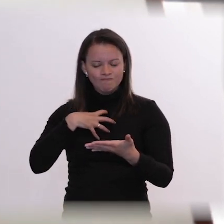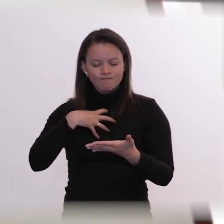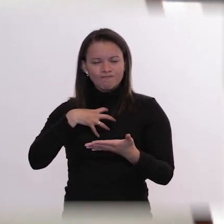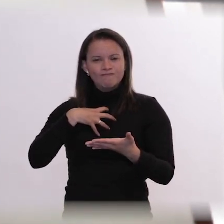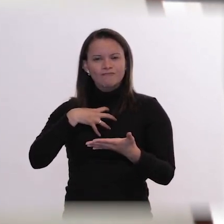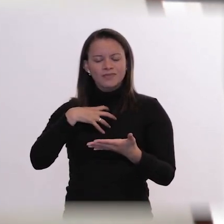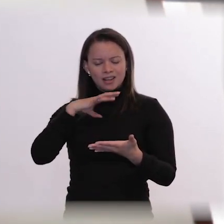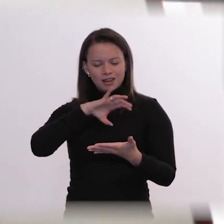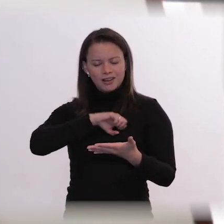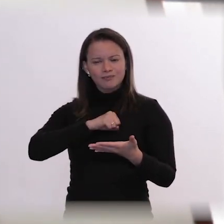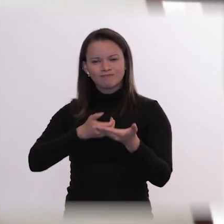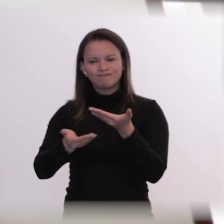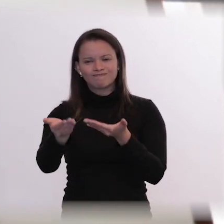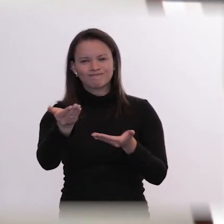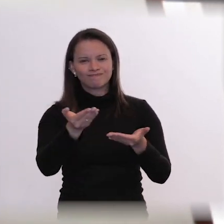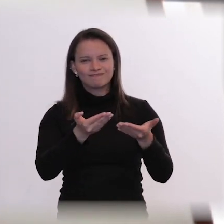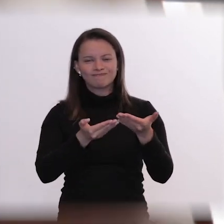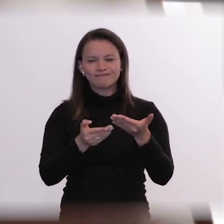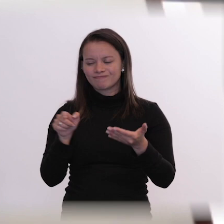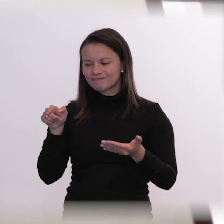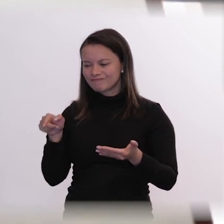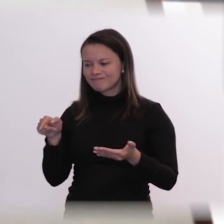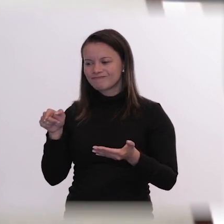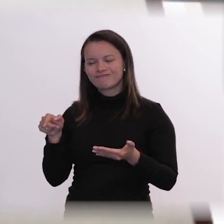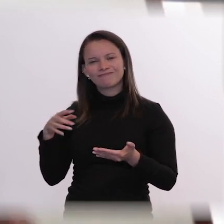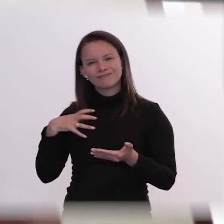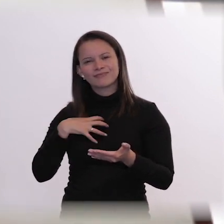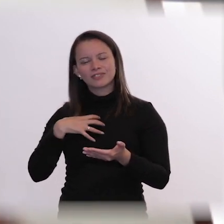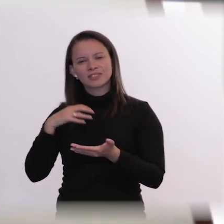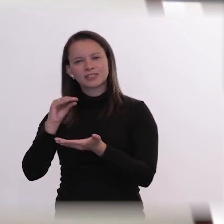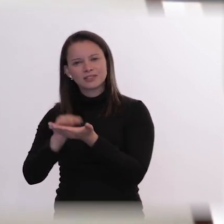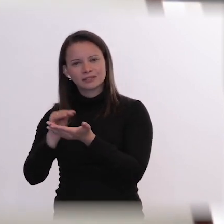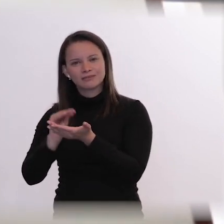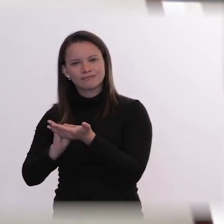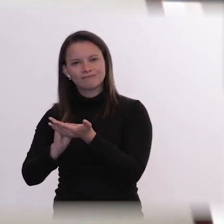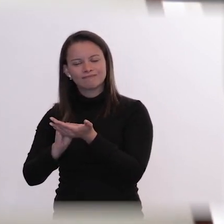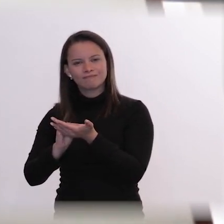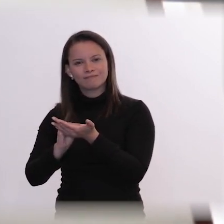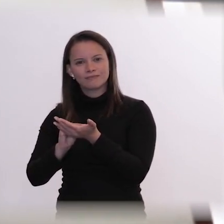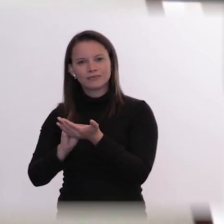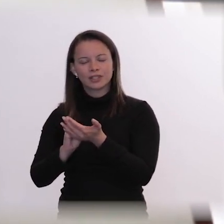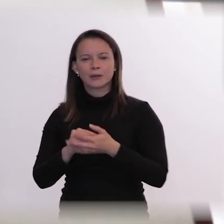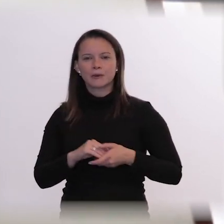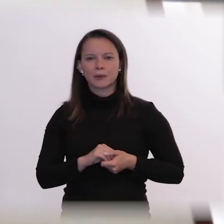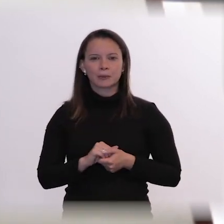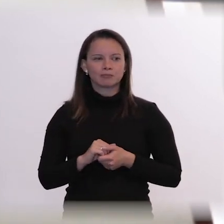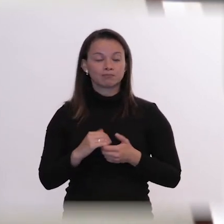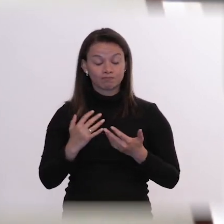eu entendi a indignação que ele estava, diante de toda essa situação de obscuridade que tú fala. E aí eu entendo isso.